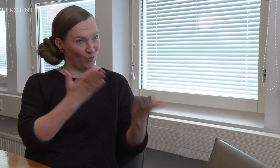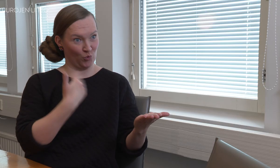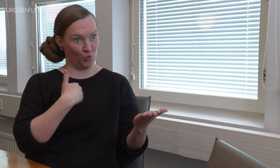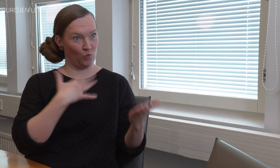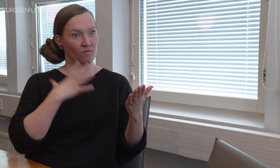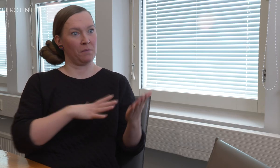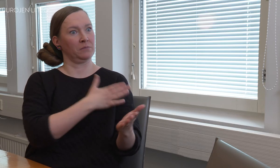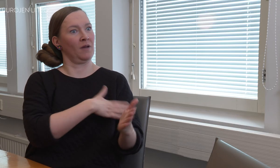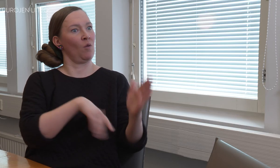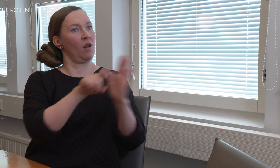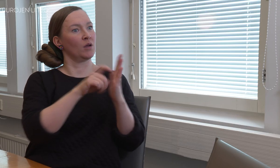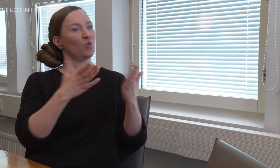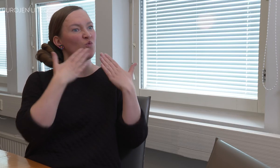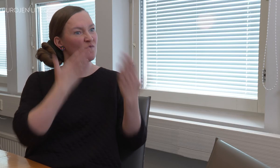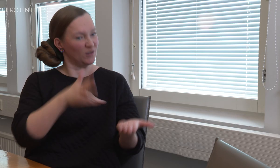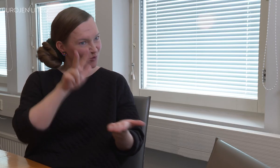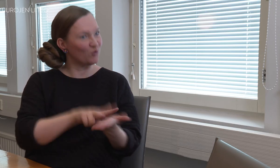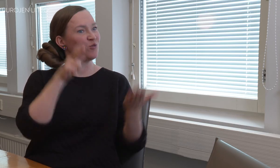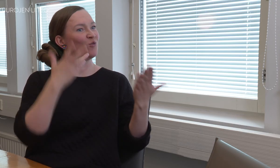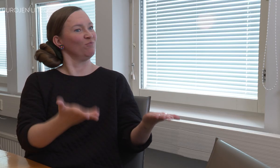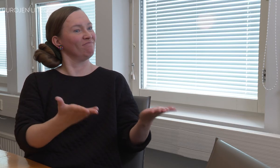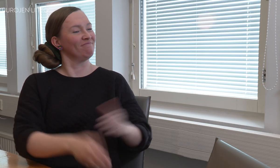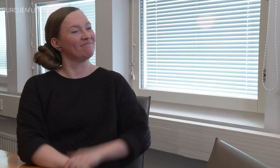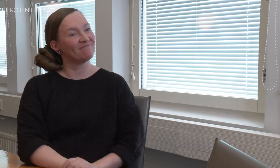Miltä nyt tuntuu, kun vammaispalvelulaki on hyväksytty?